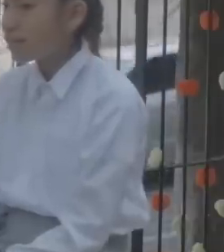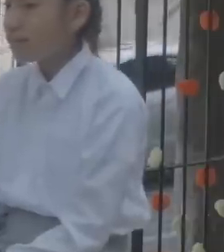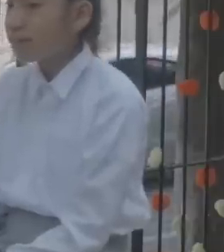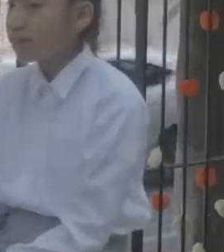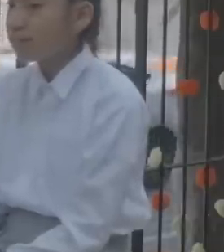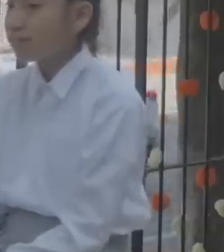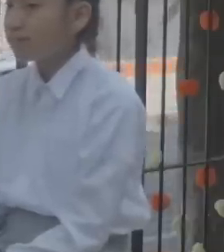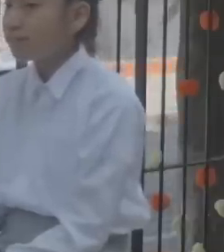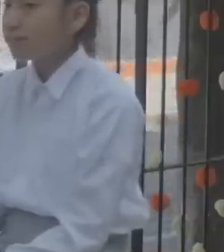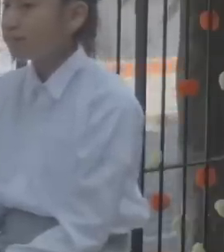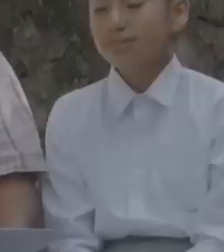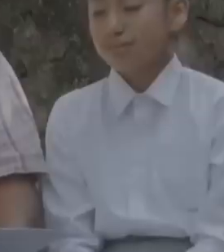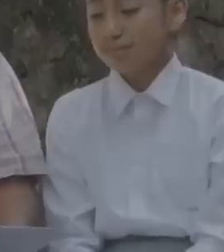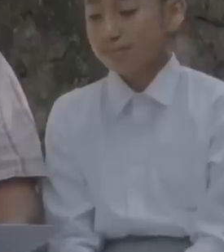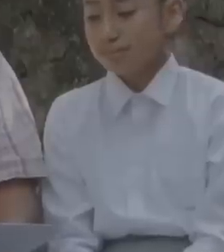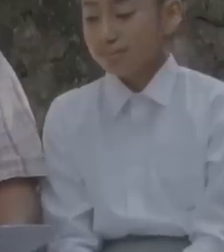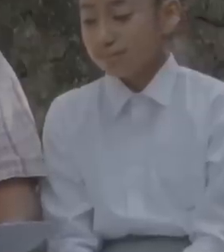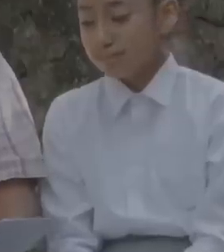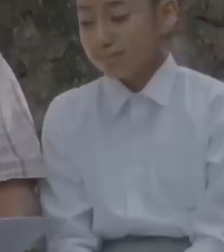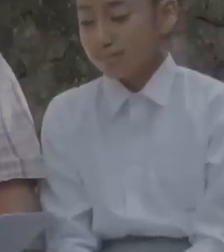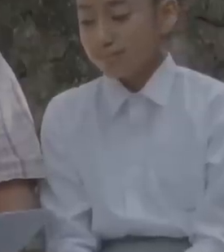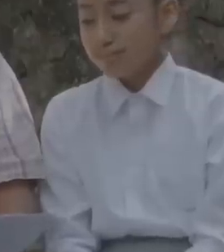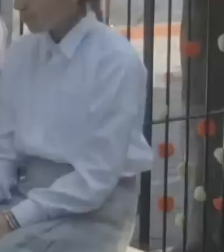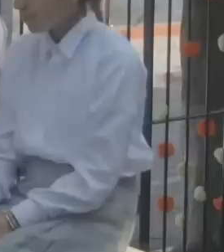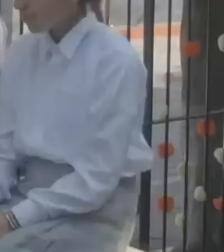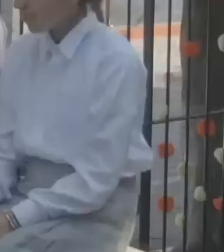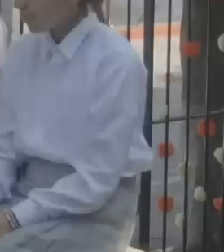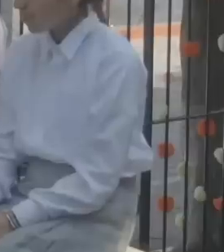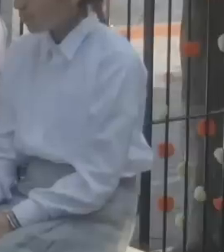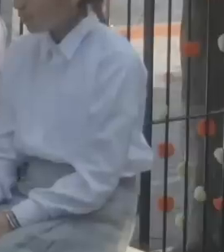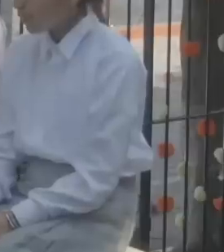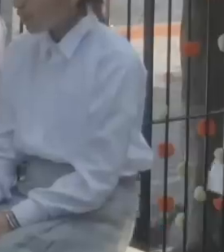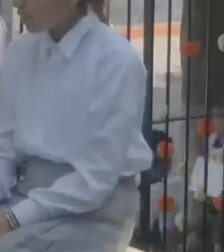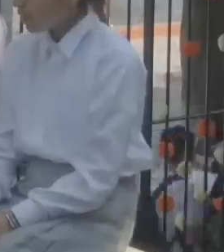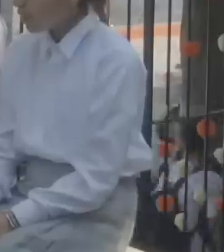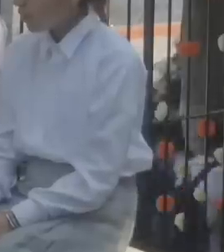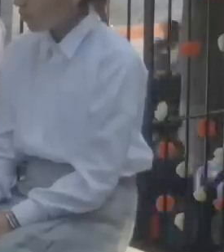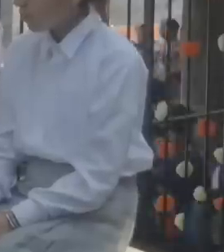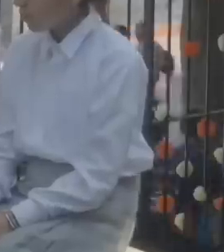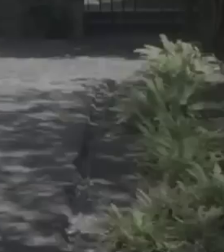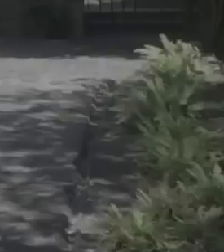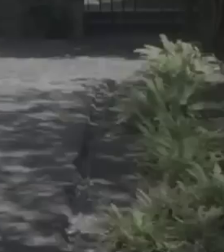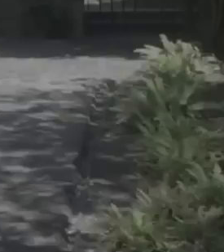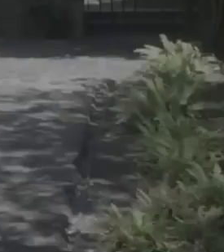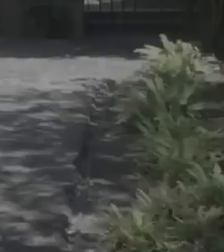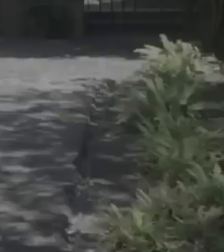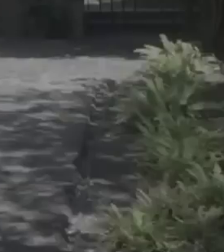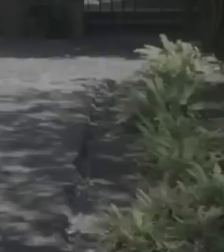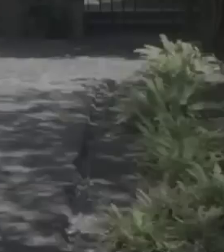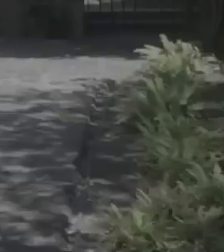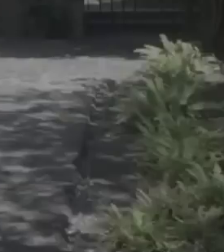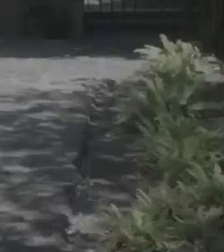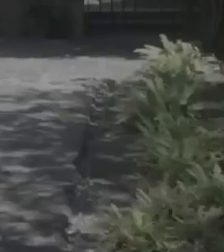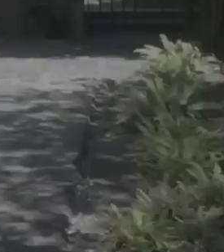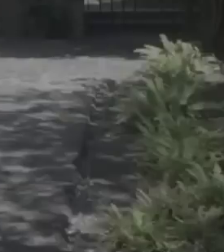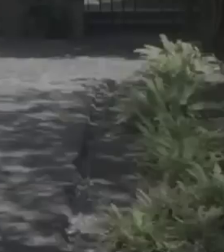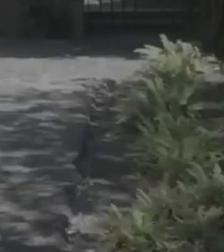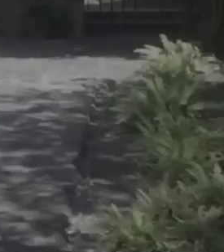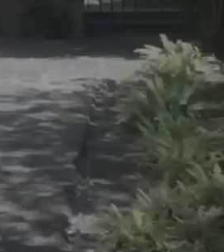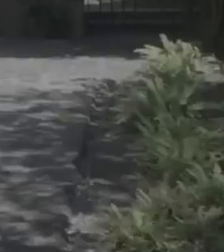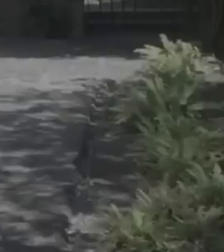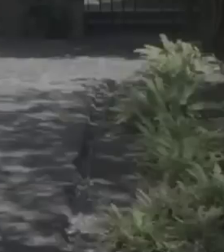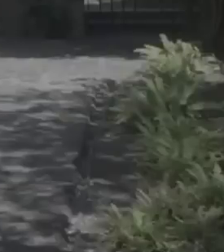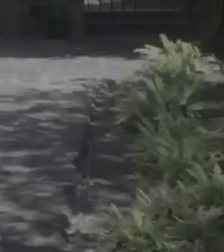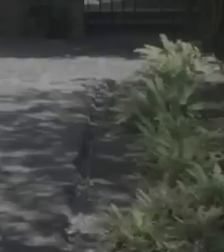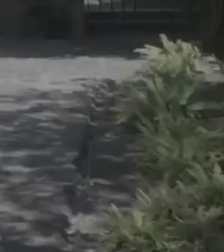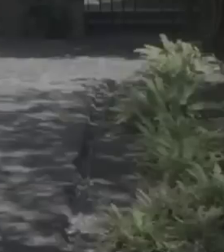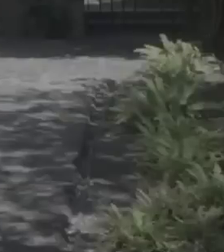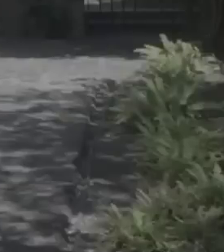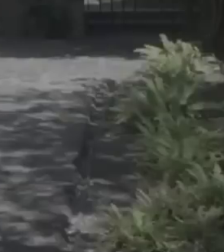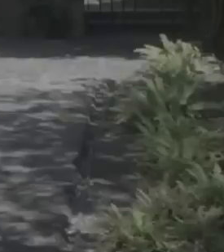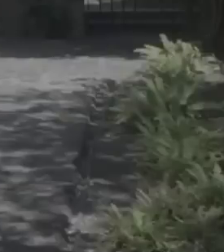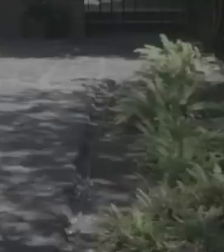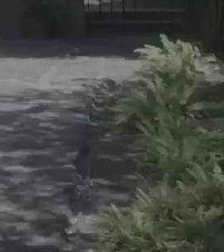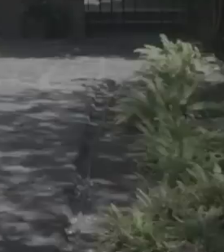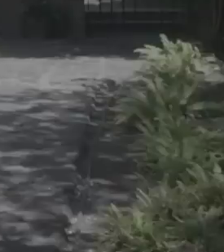quedaron a mi familia por ejemplo a mi papá mis tíos los iban a fusilar siendo niños en el en el